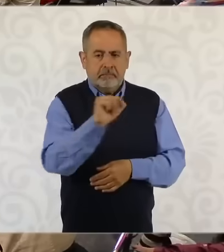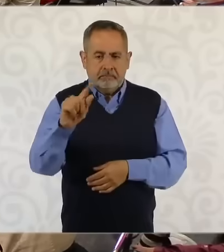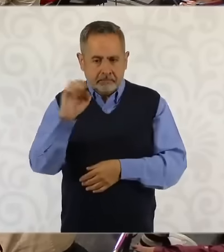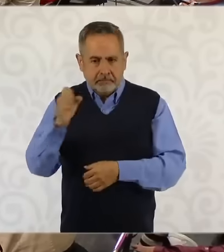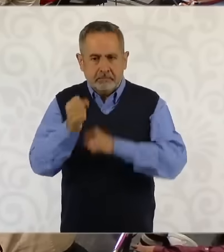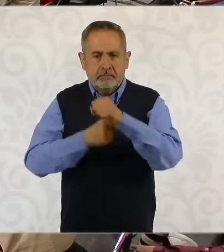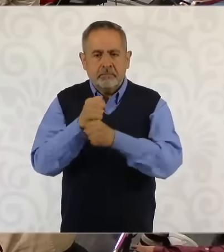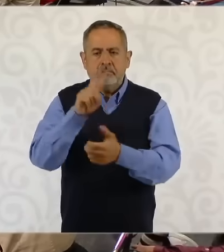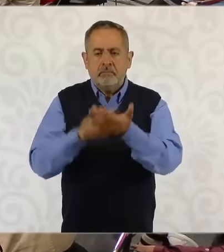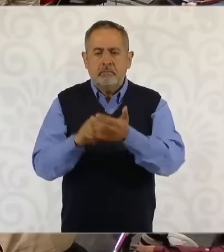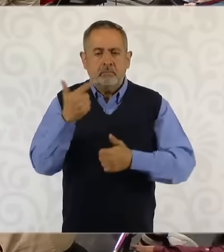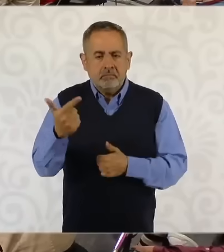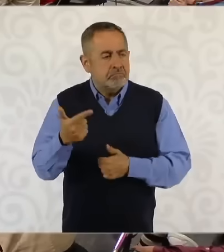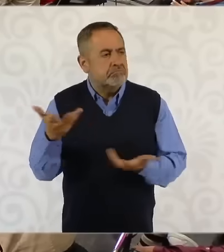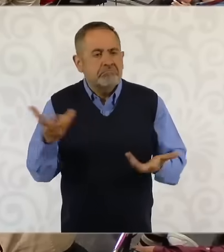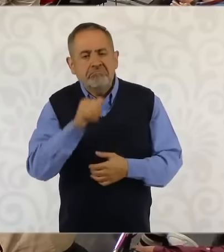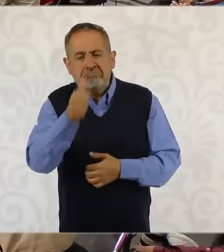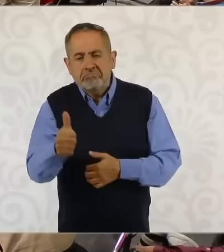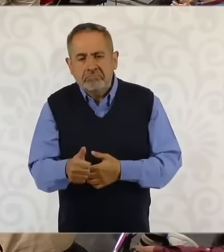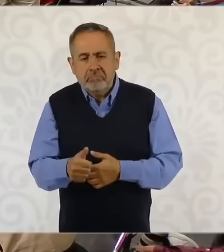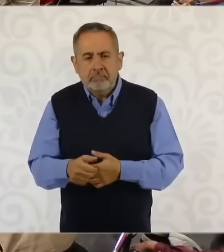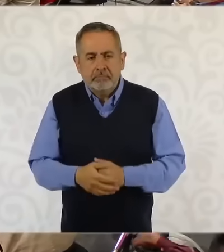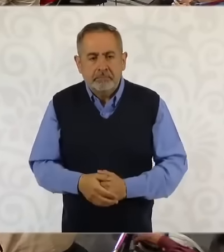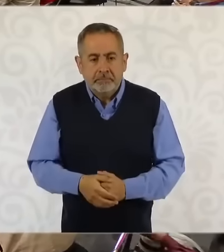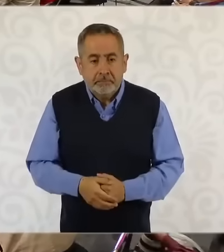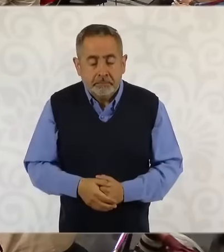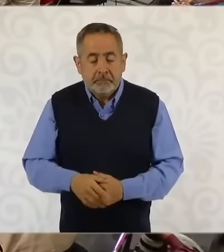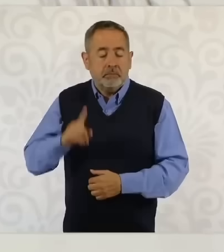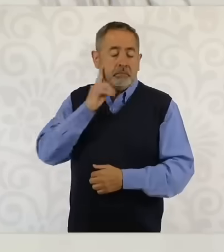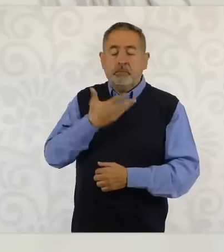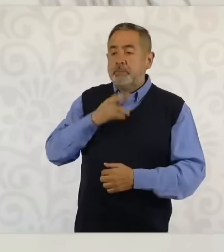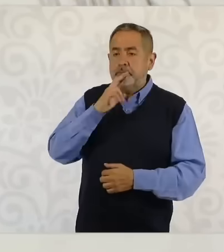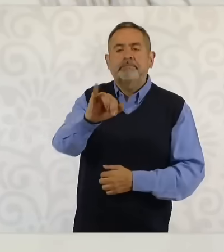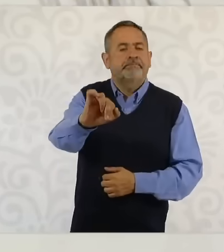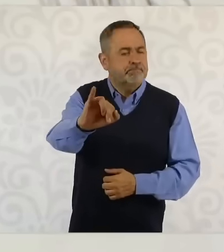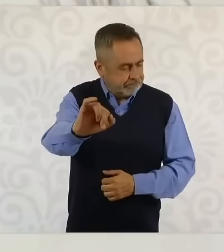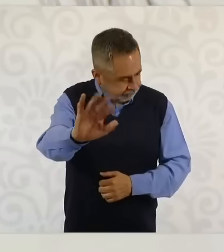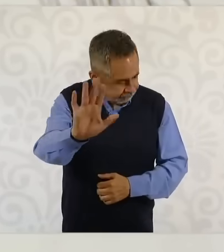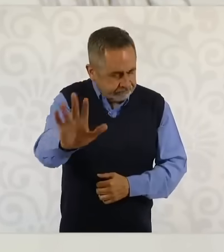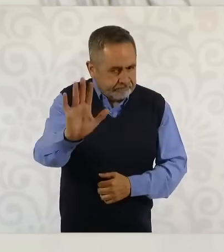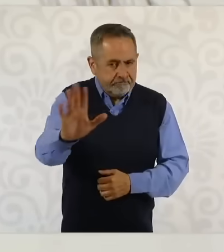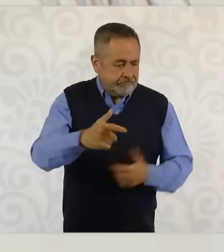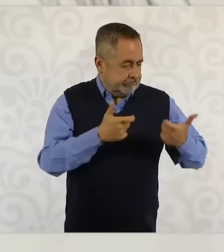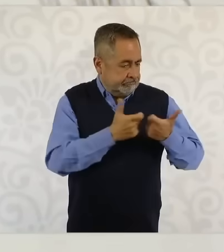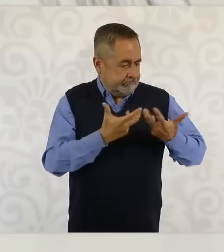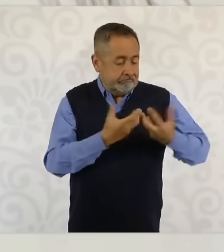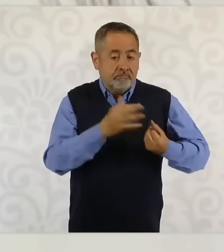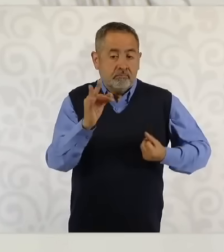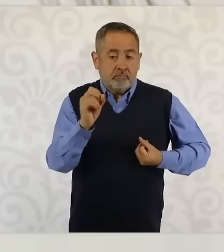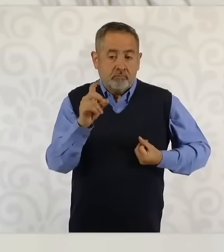2007 no lo hizo hizo sí el fondo de pensión es para el bienestar es equivalente a recuperar la